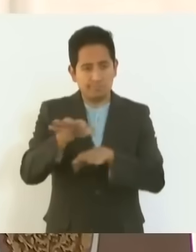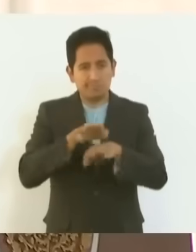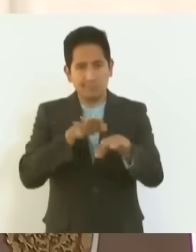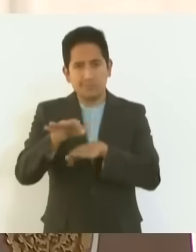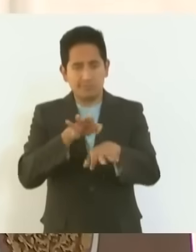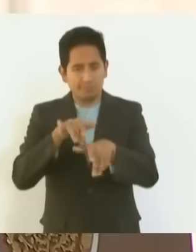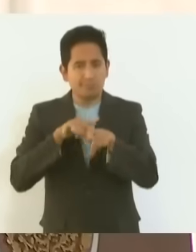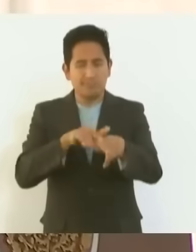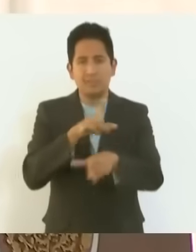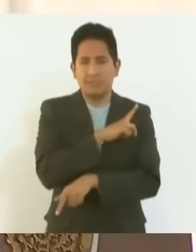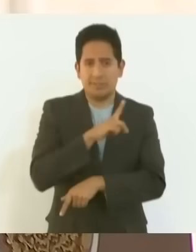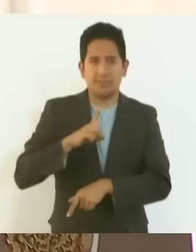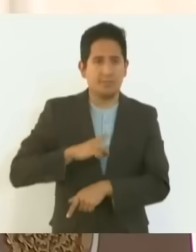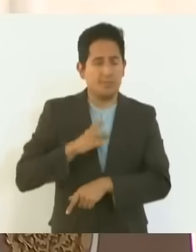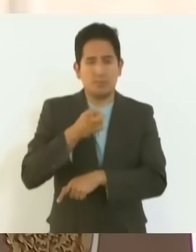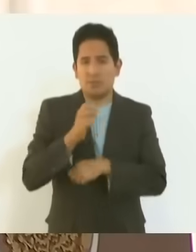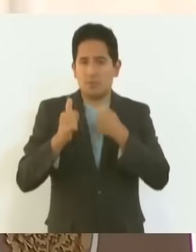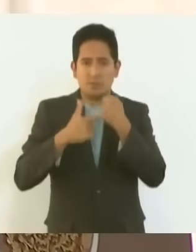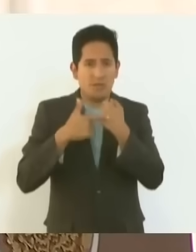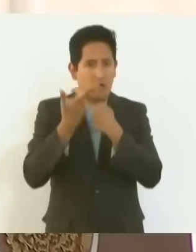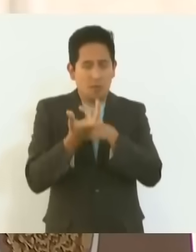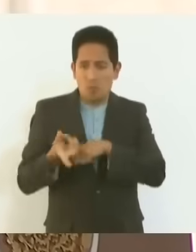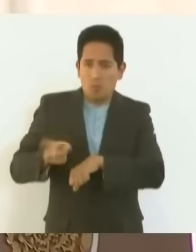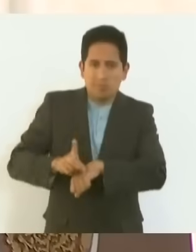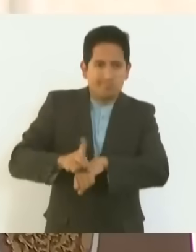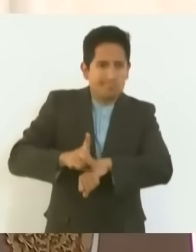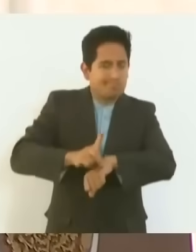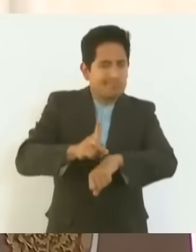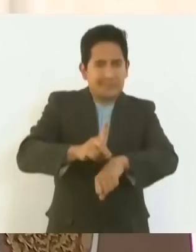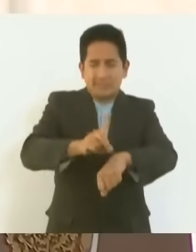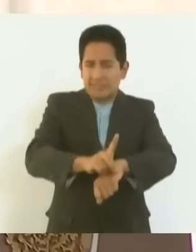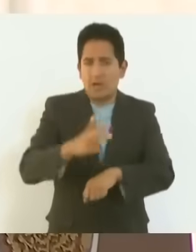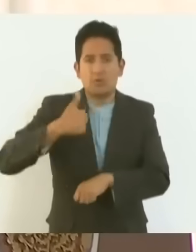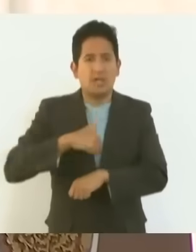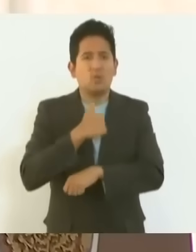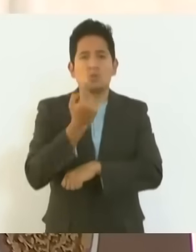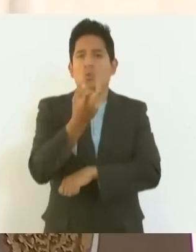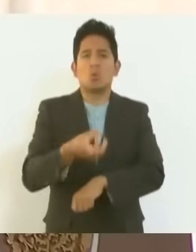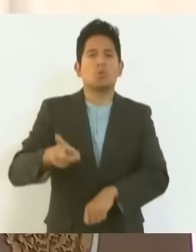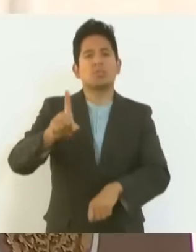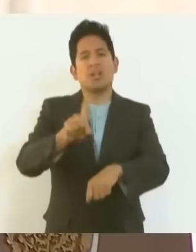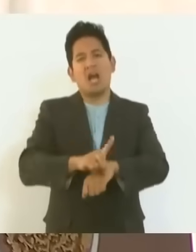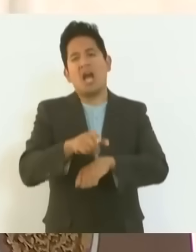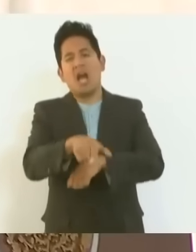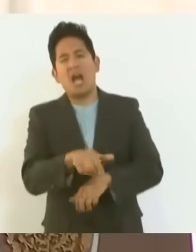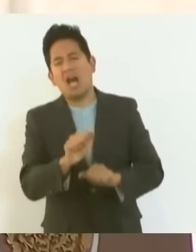todos los días, de todos los días. No puede uno descansar un solo día en la construcción de la